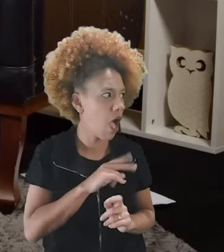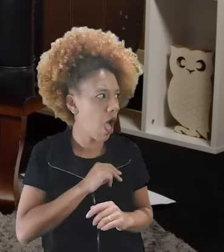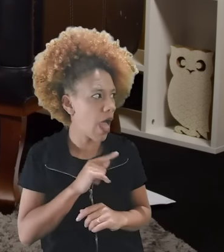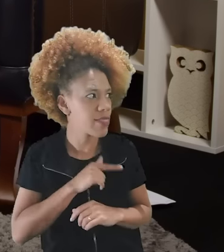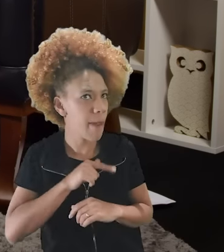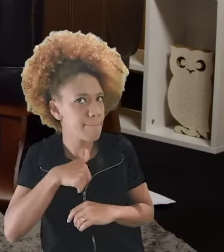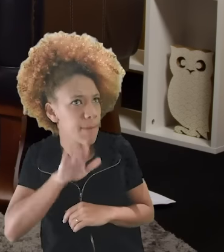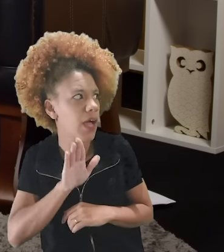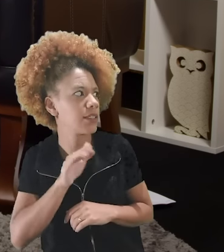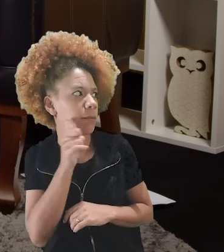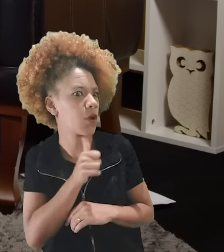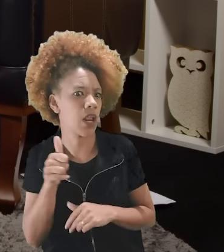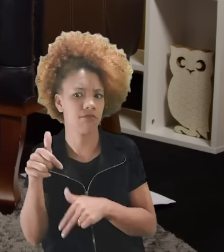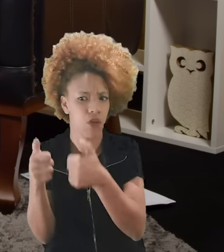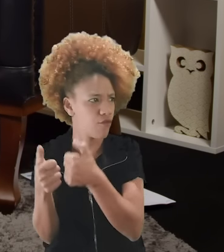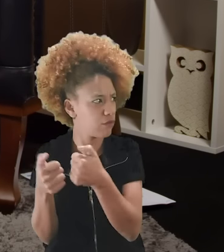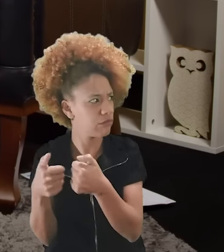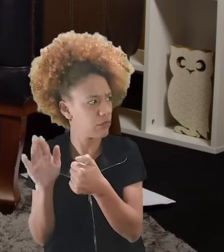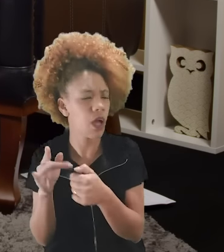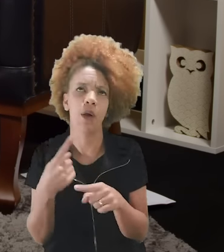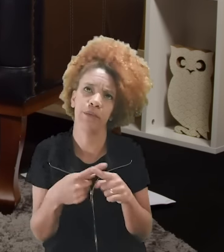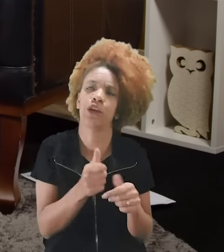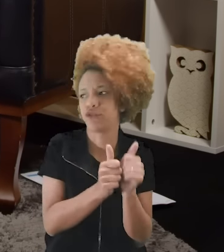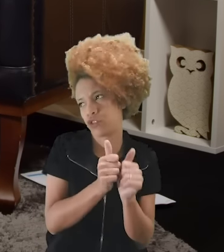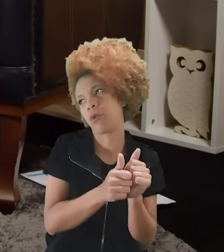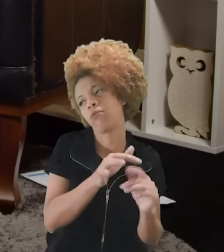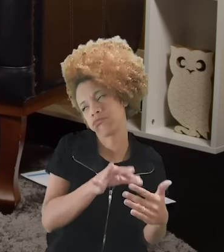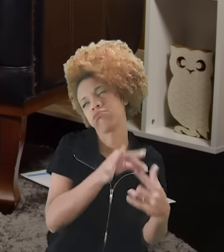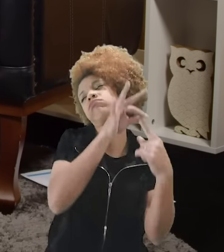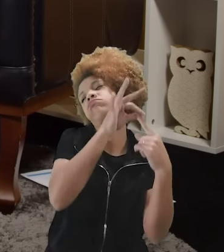mulher jogando videogame porque no futebol eu tenho certeza que que homens é masculino domina